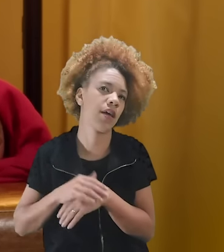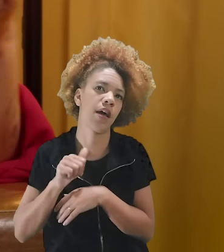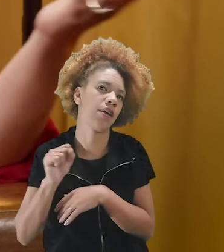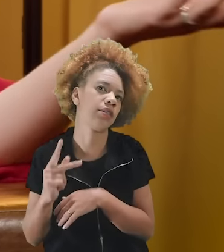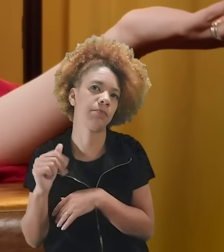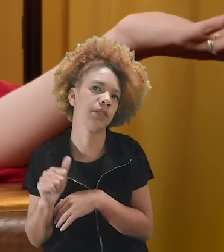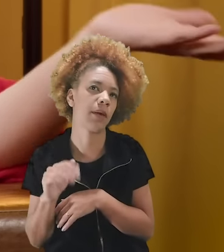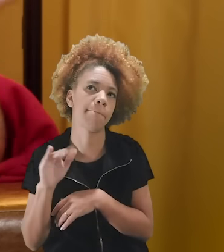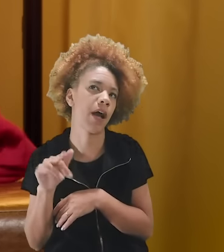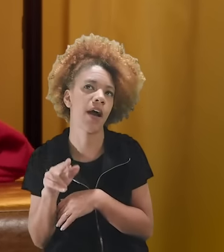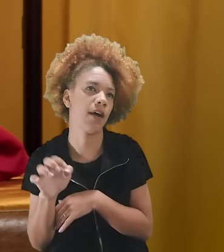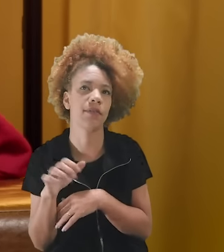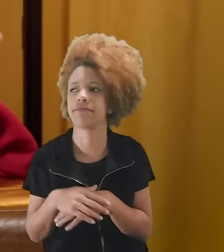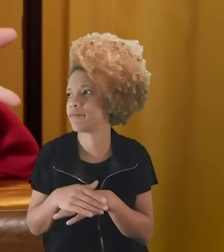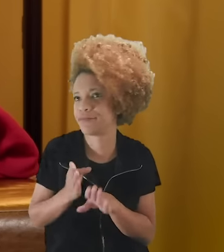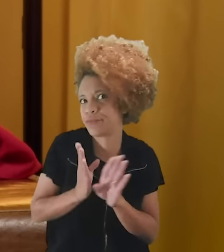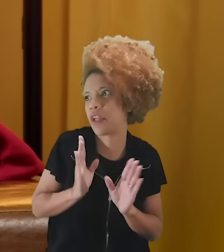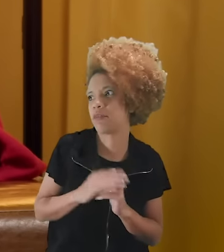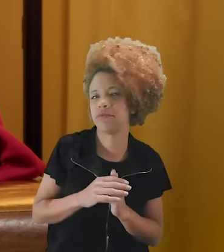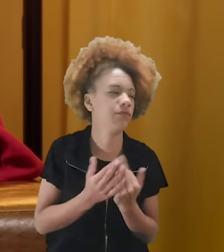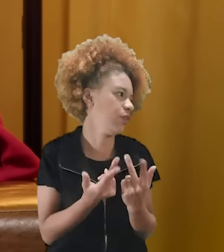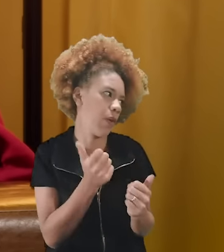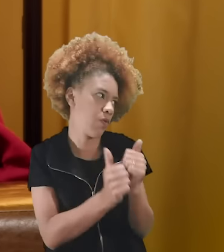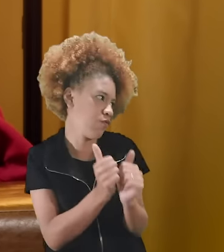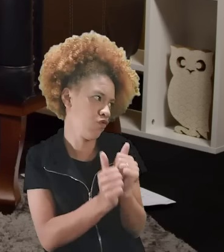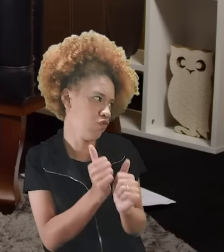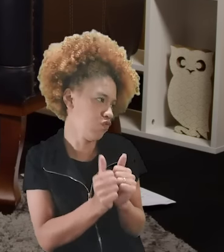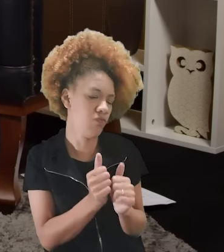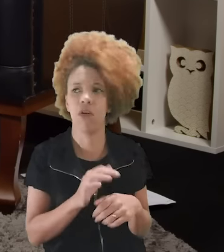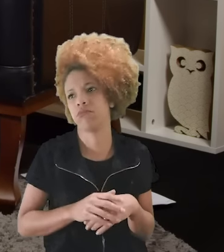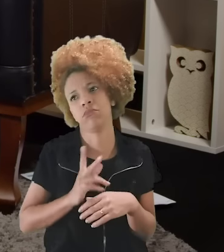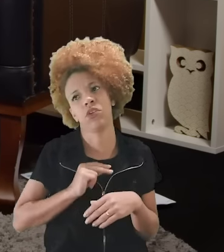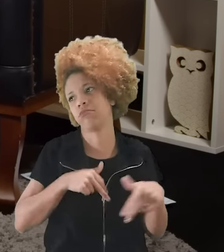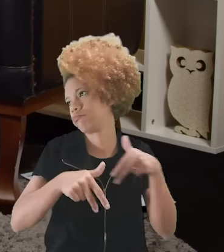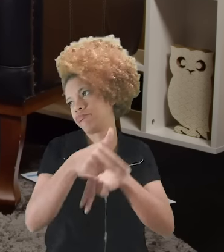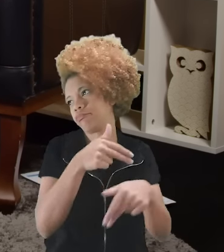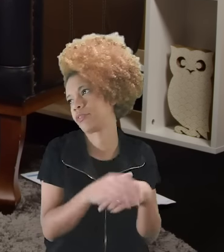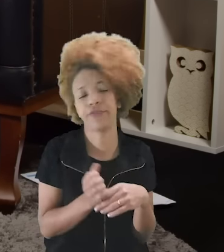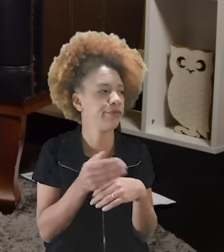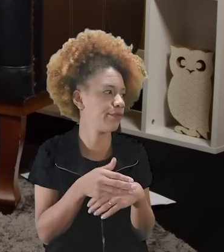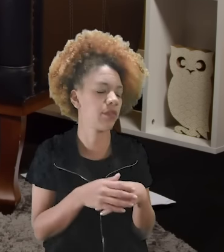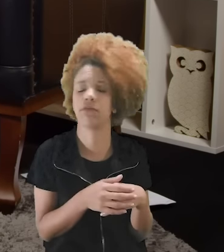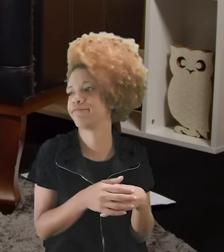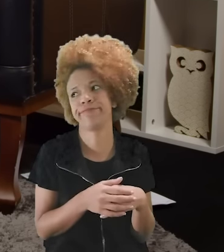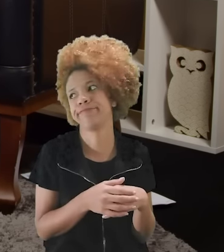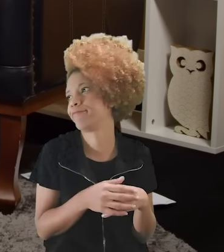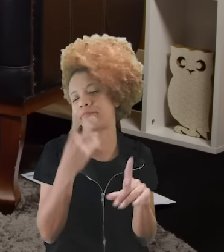bagre do nada sabe Ah então é igual futebol então é exatamente igual futebol a torcida vai pa você